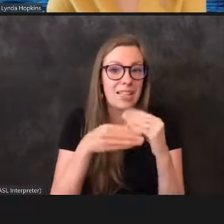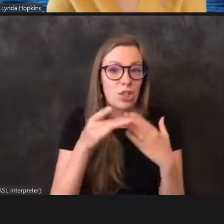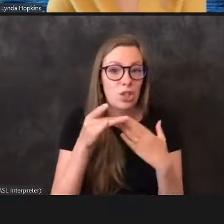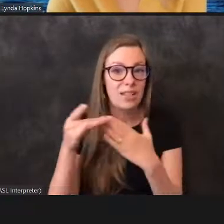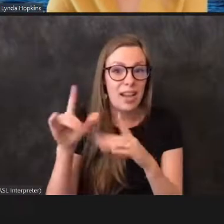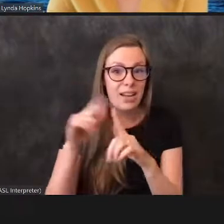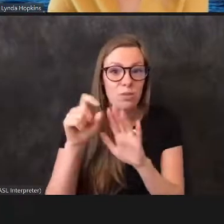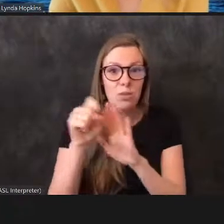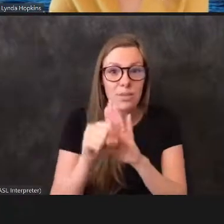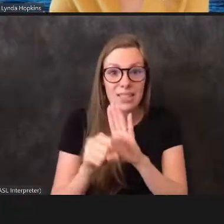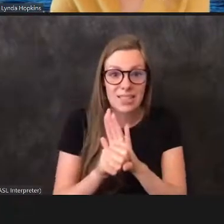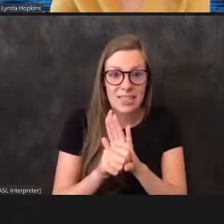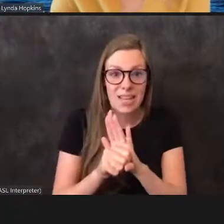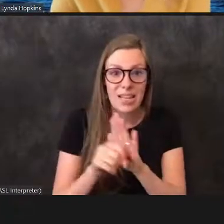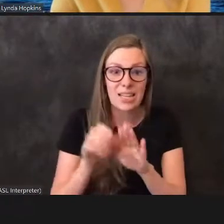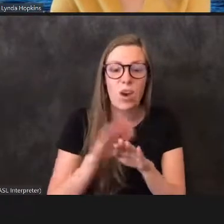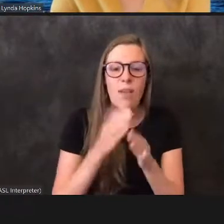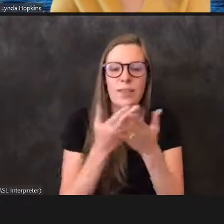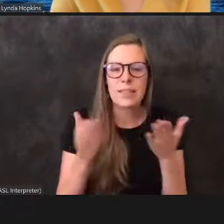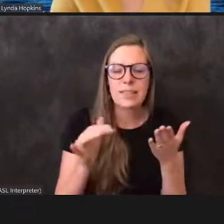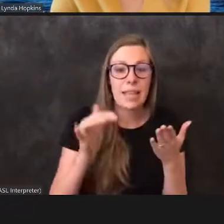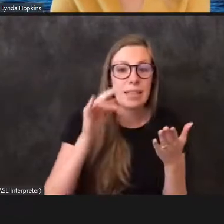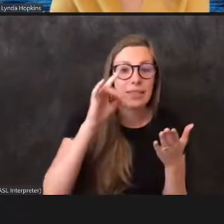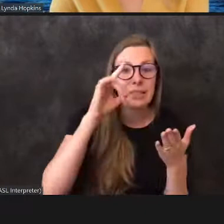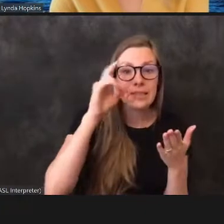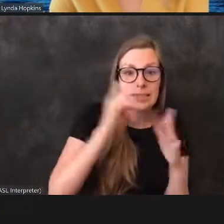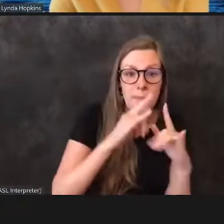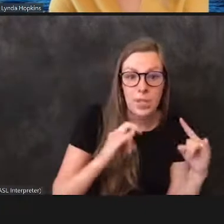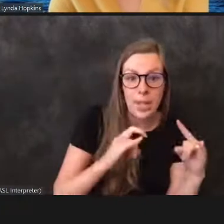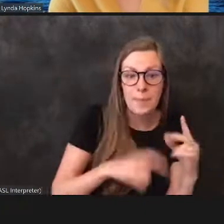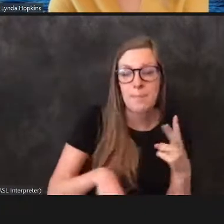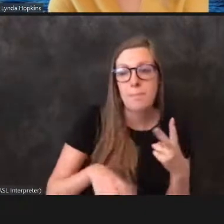Esperen guías adicionales del estado en ítemes como campamentos de verano,